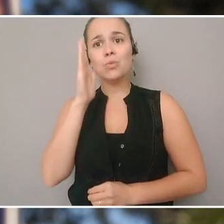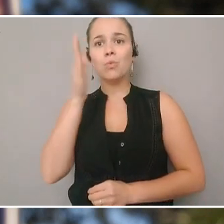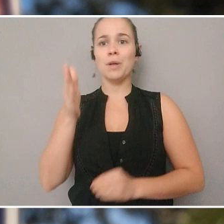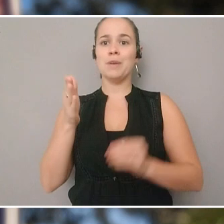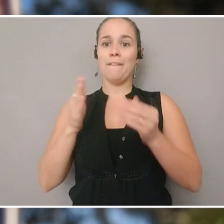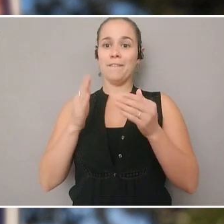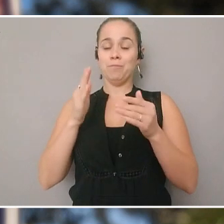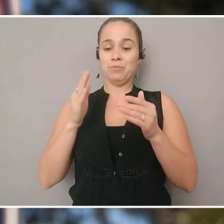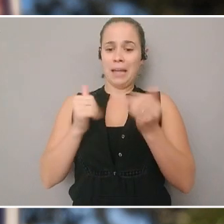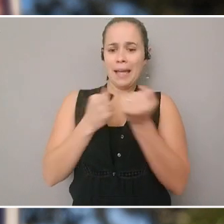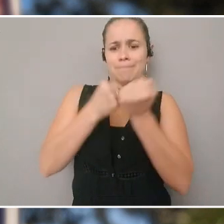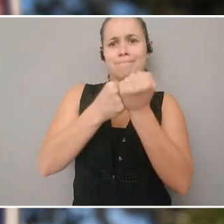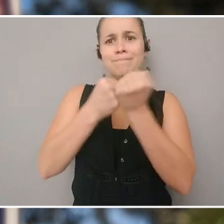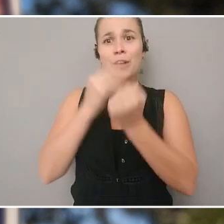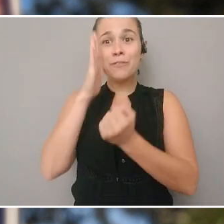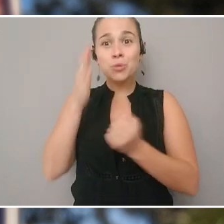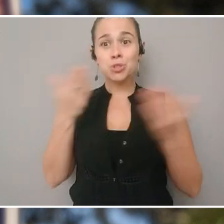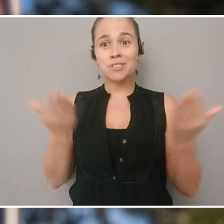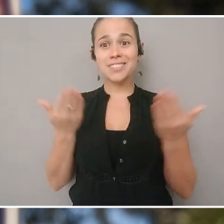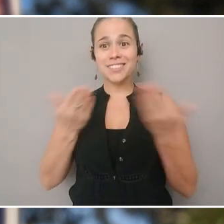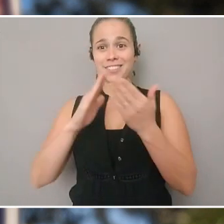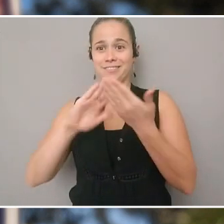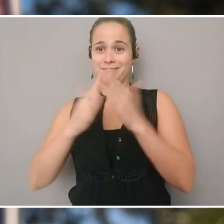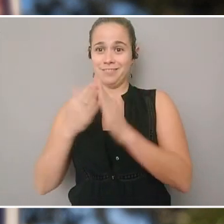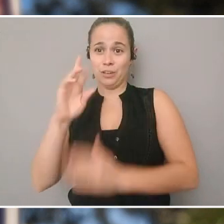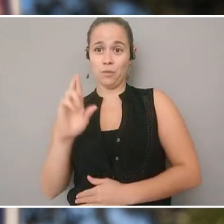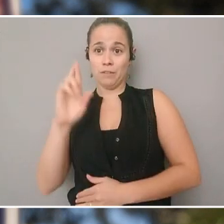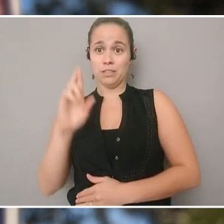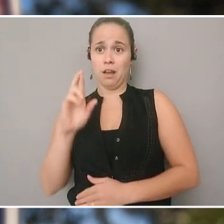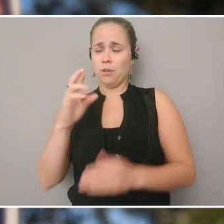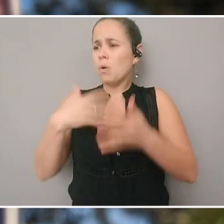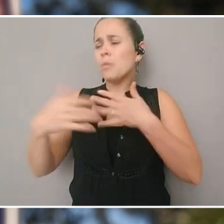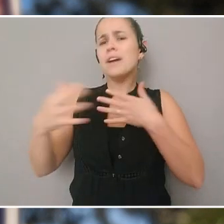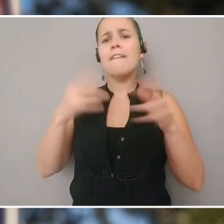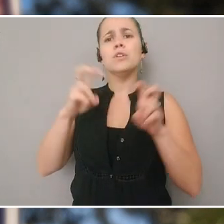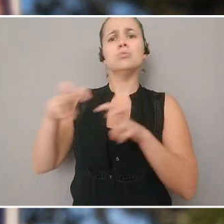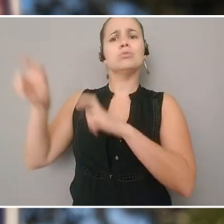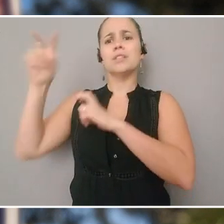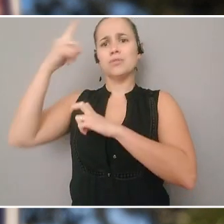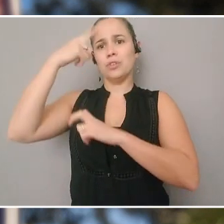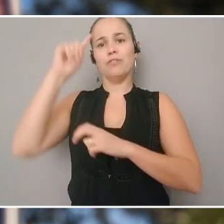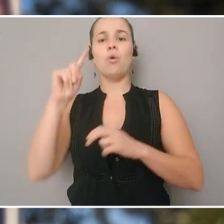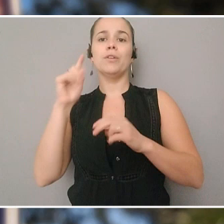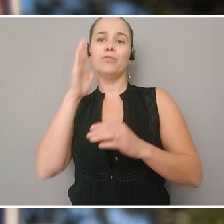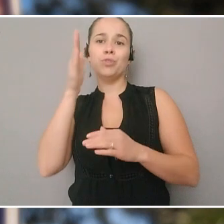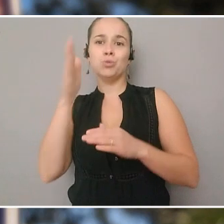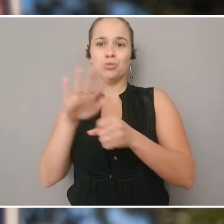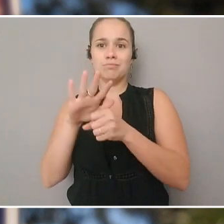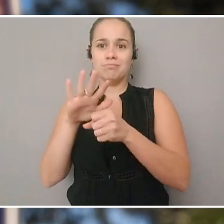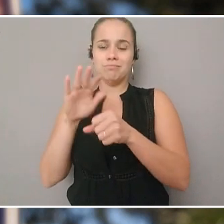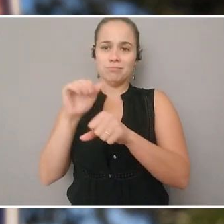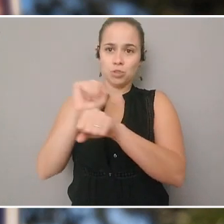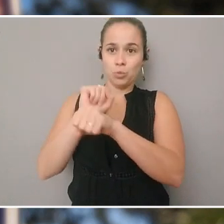viaje te lleve y triunfaran en su carreras. Eso es todo gracias a Riverside